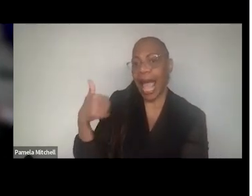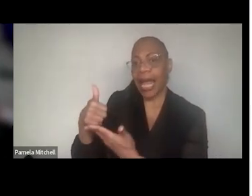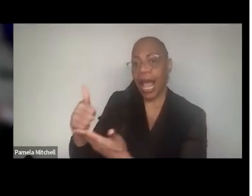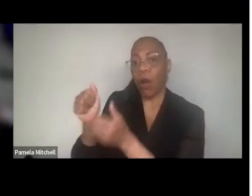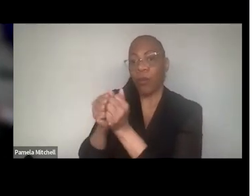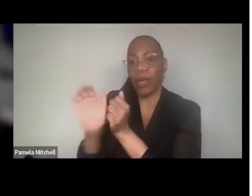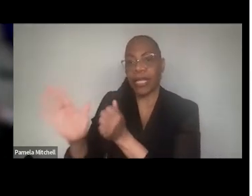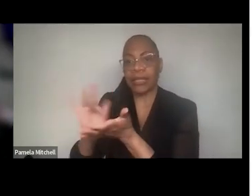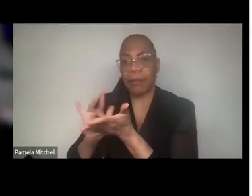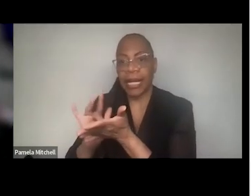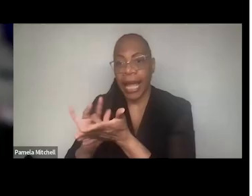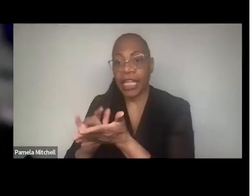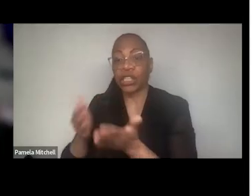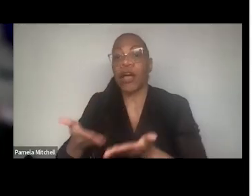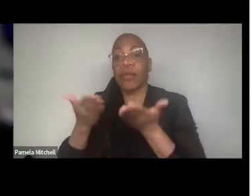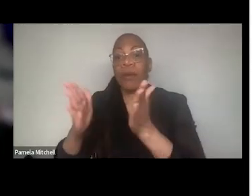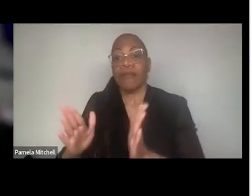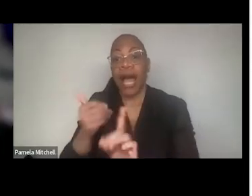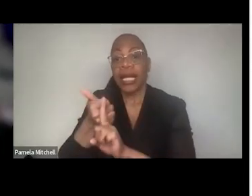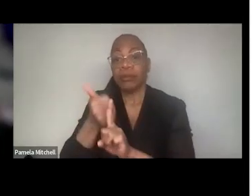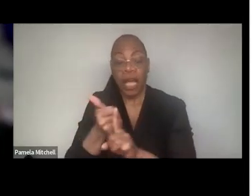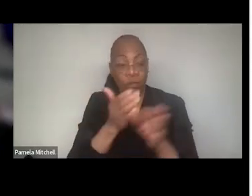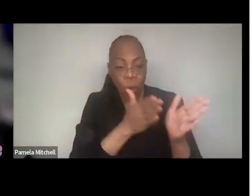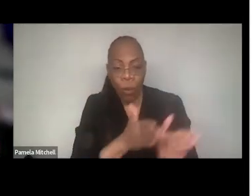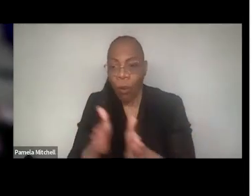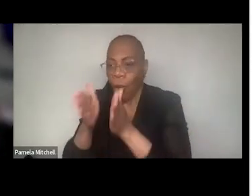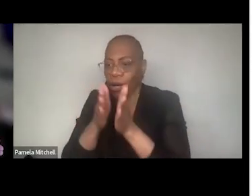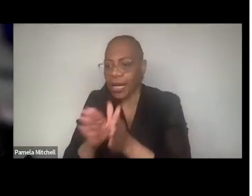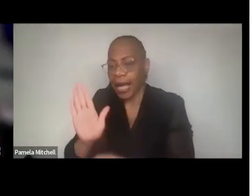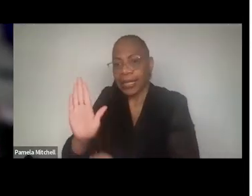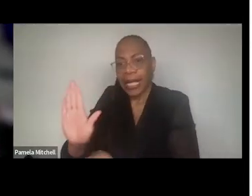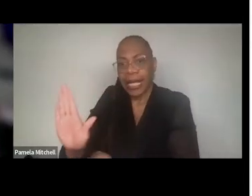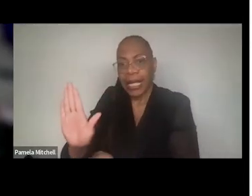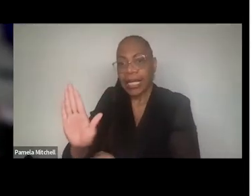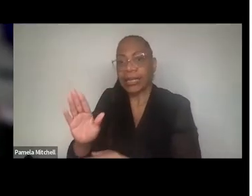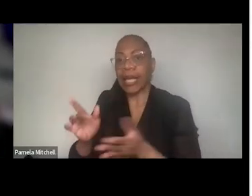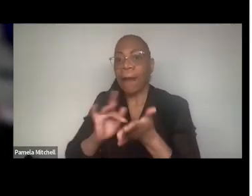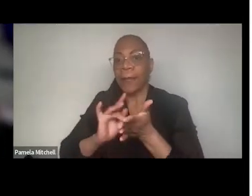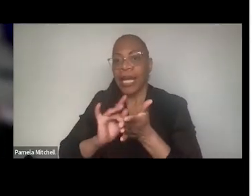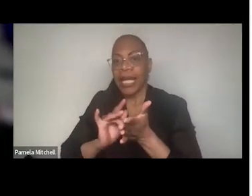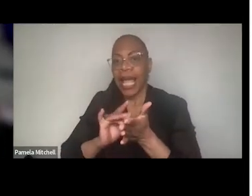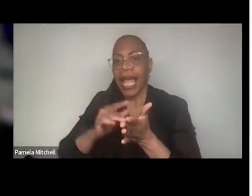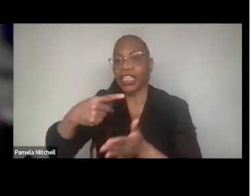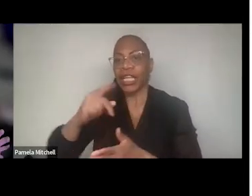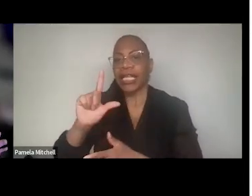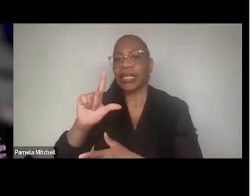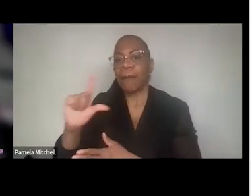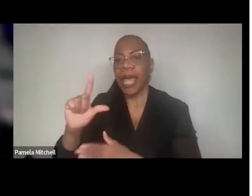El proveedor mismo organizó su pastillero de medicamentos para él. Porque incluso organizar el pastillero